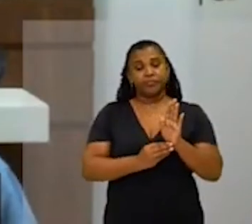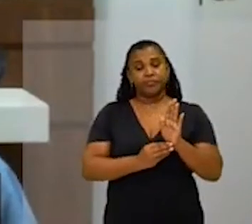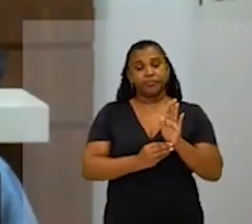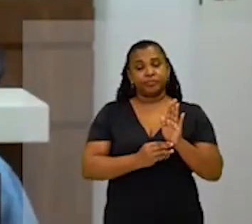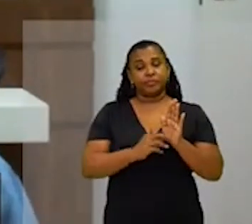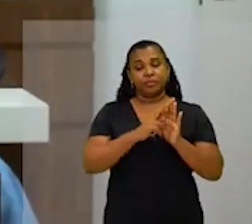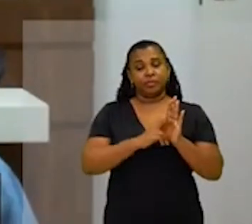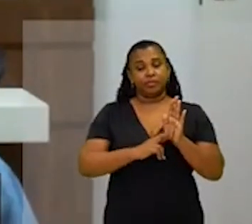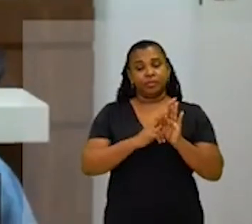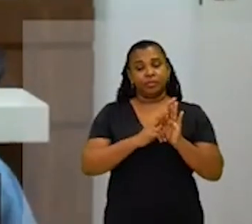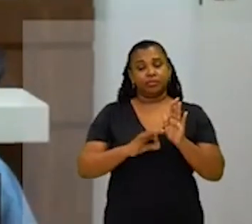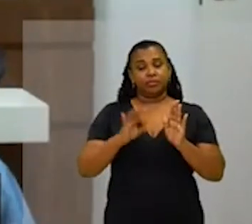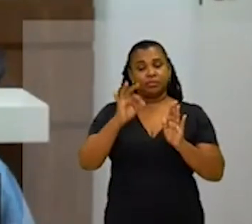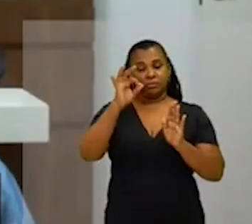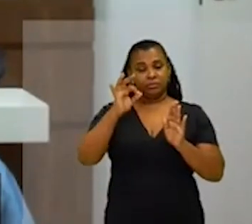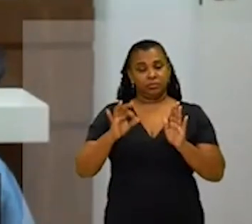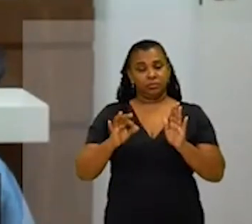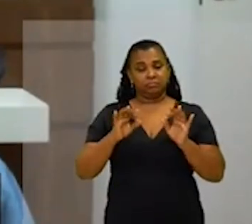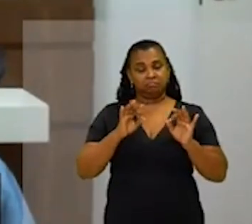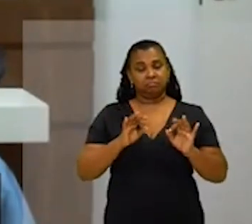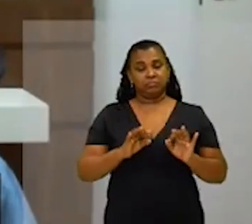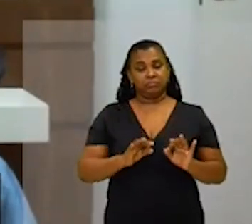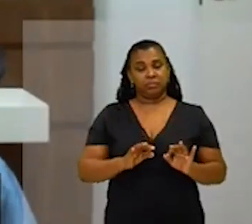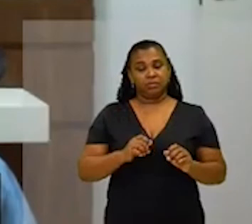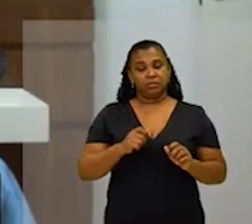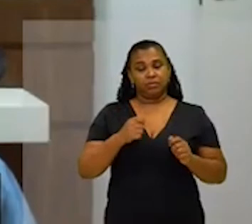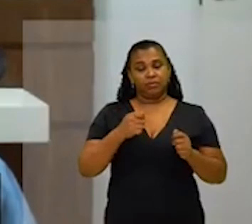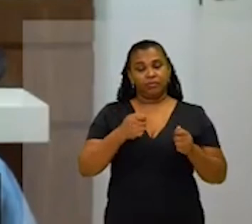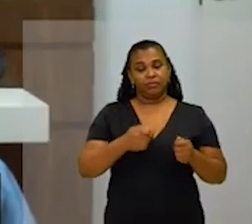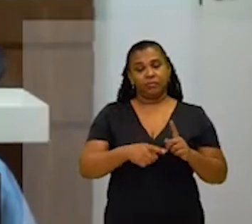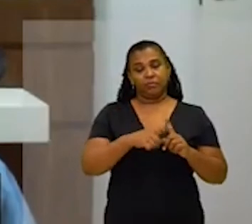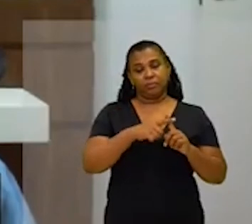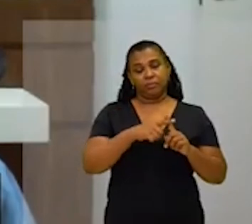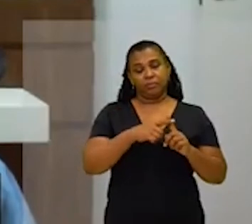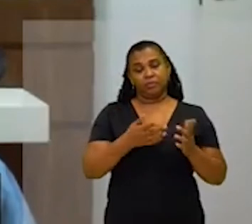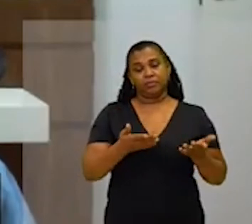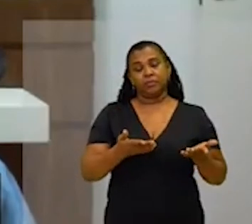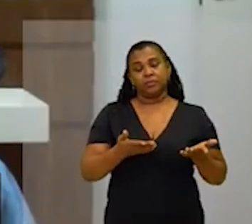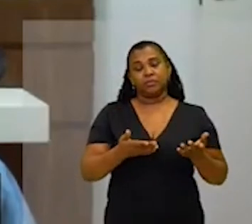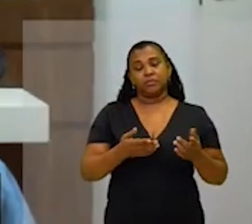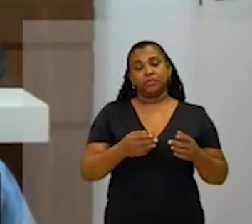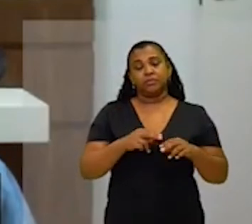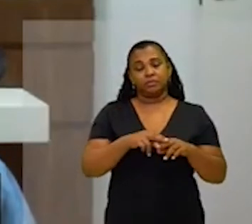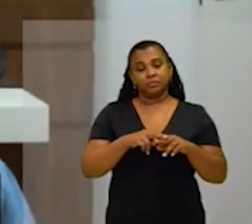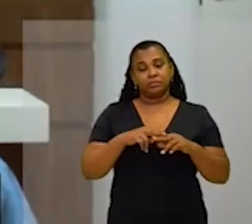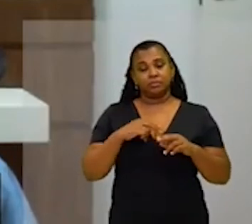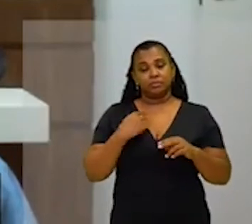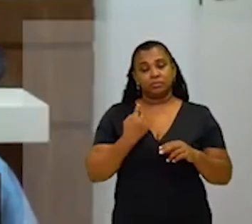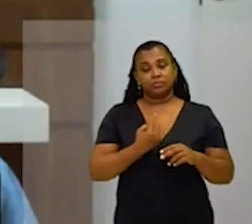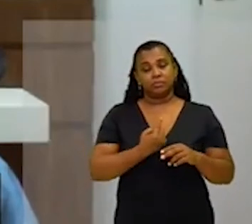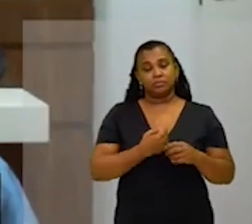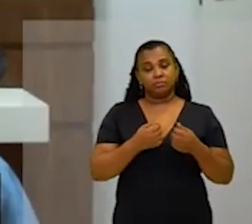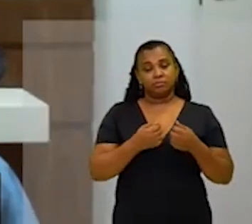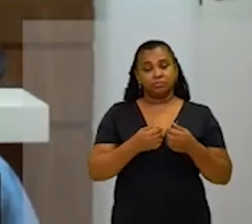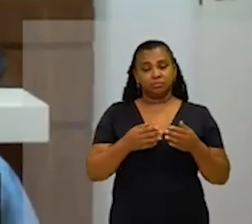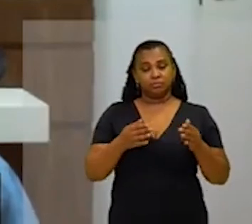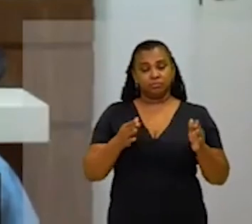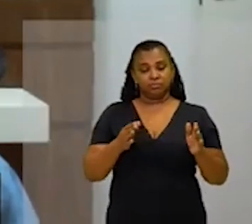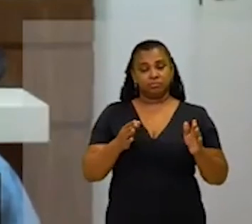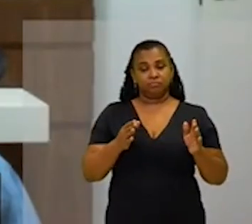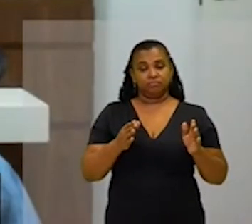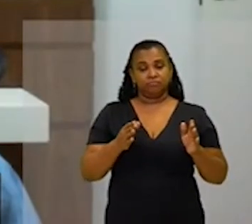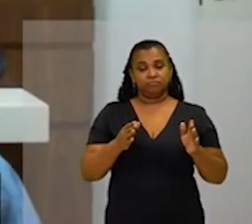cota da legitimidade da ação afirmativa o dito isso você abre Presidente pelo qual com toda a